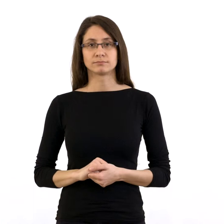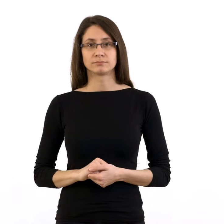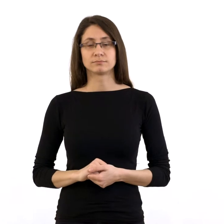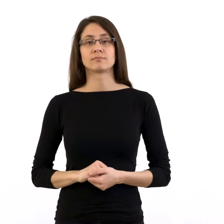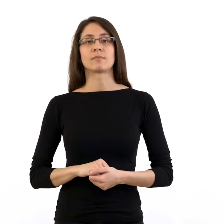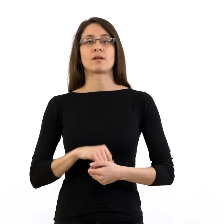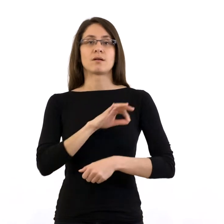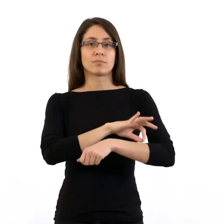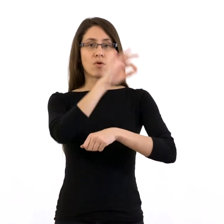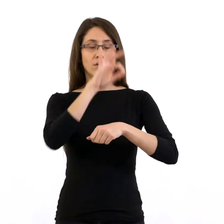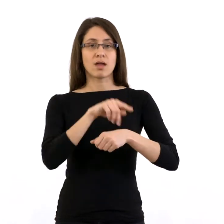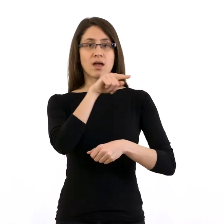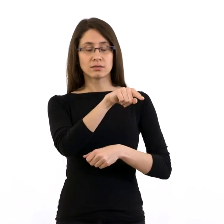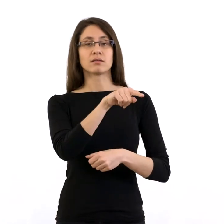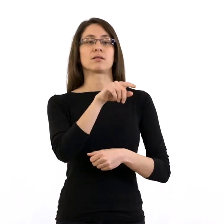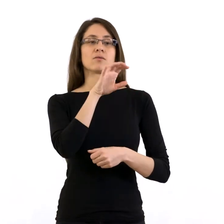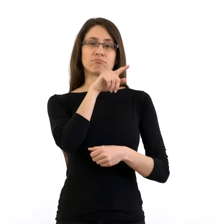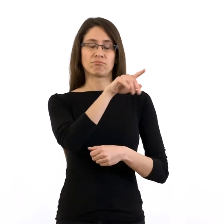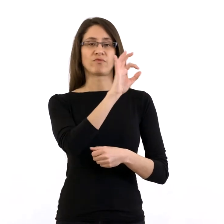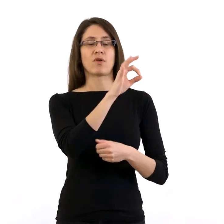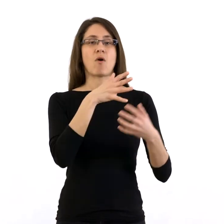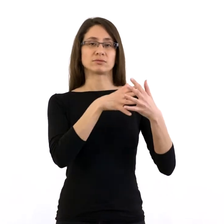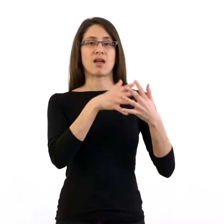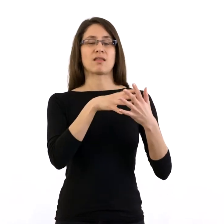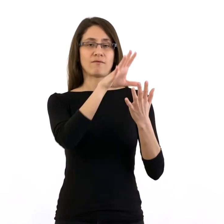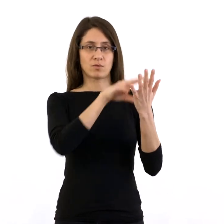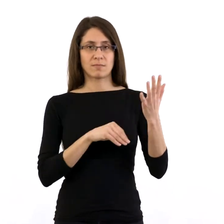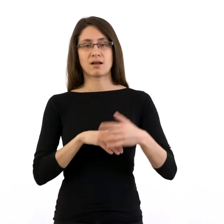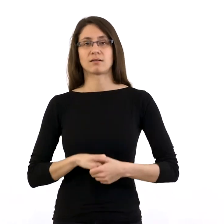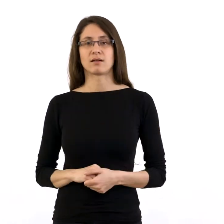2. Formalna ocena projektu